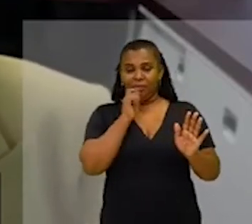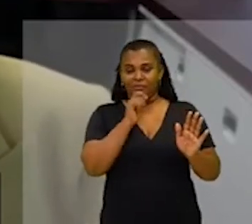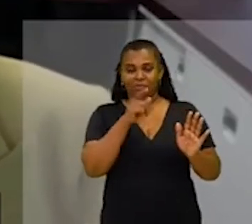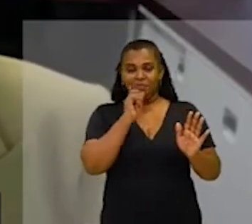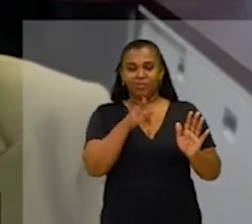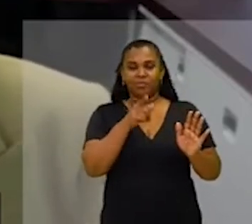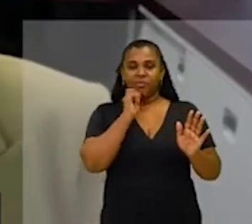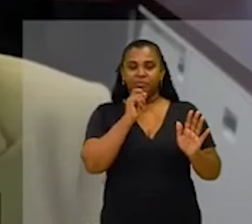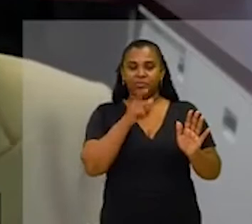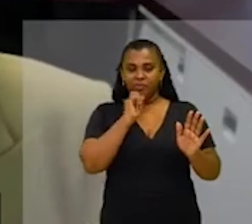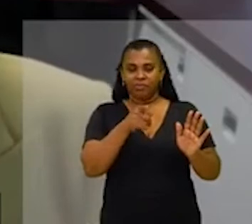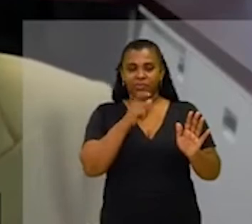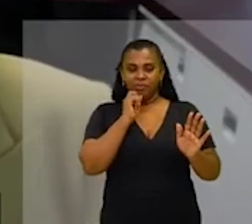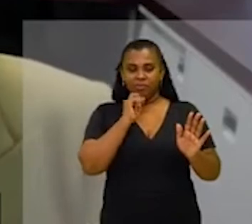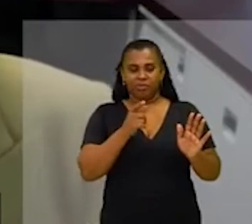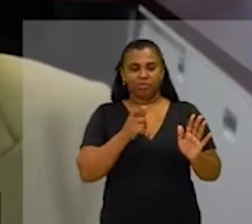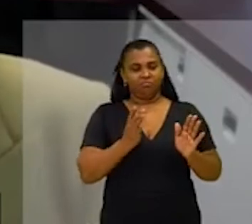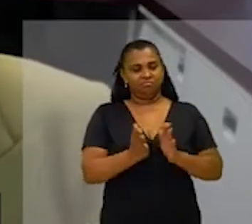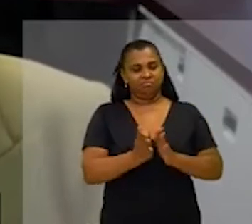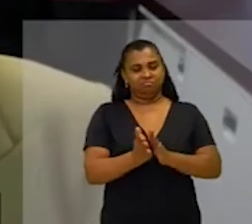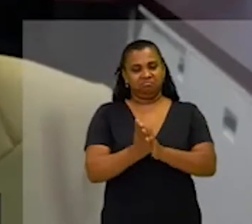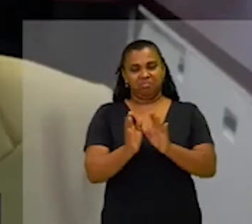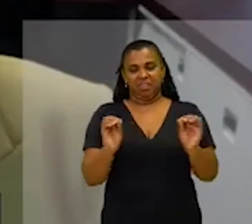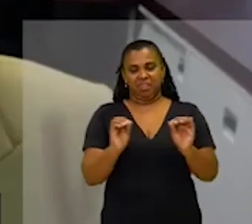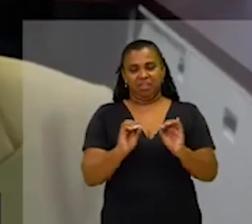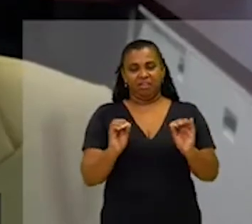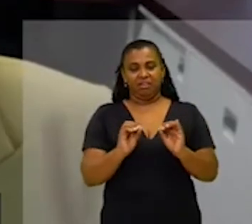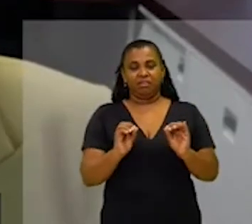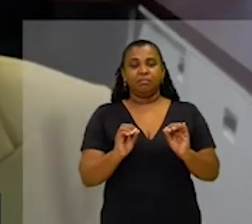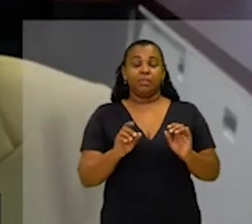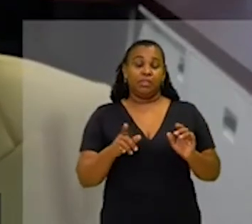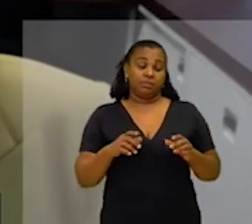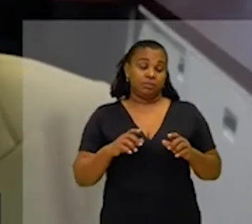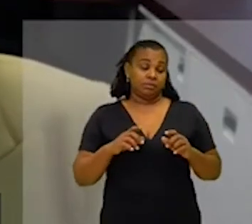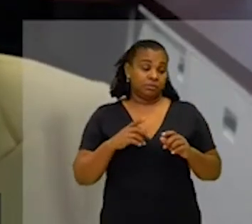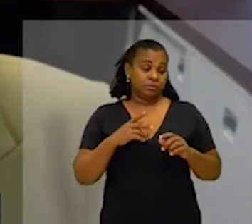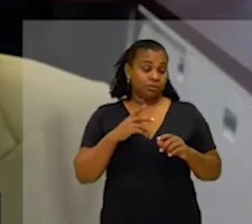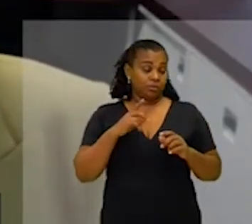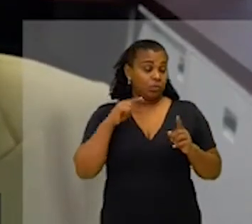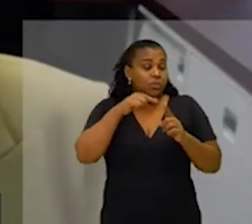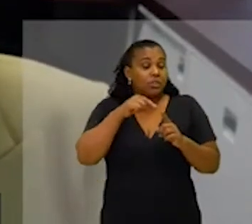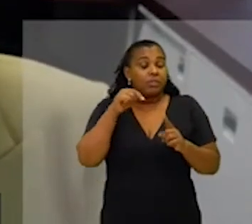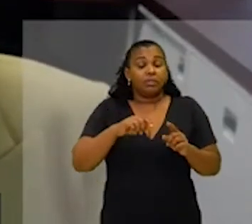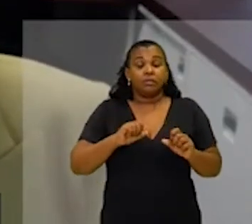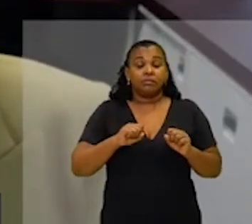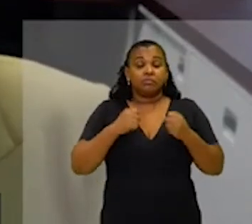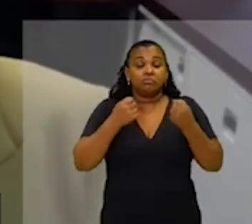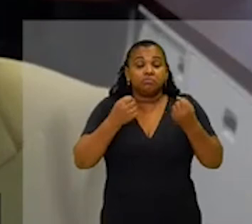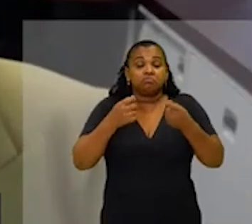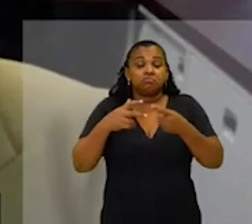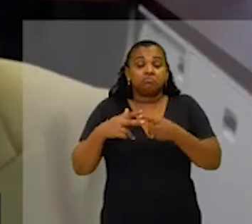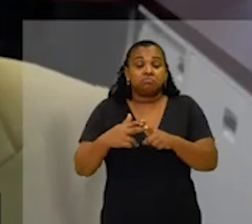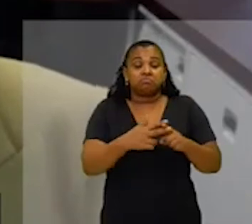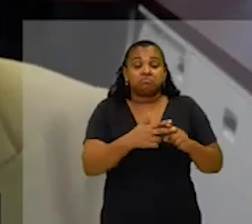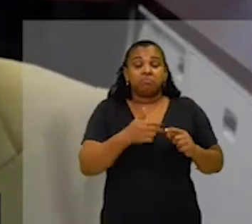muito elogiável aqui é uma tentativa de trazer melhorias é a justiça eleitoral claramente tem